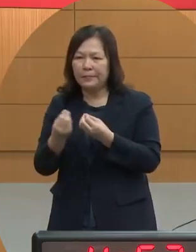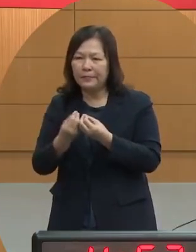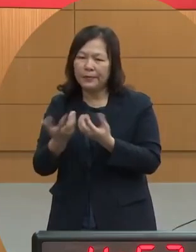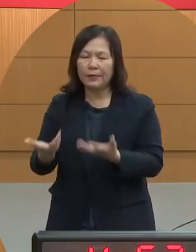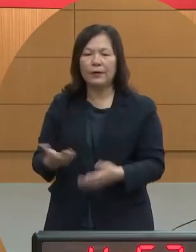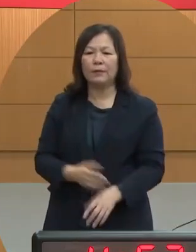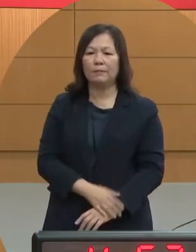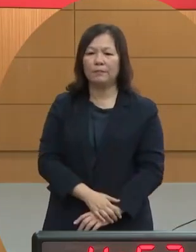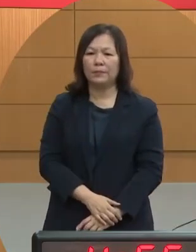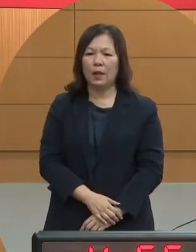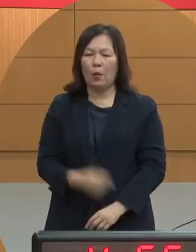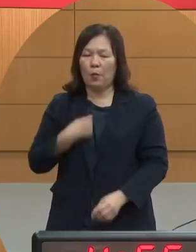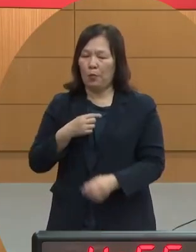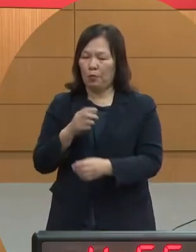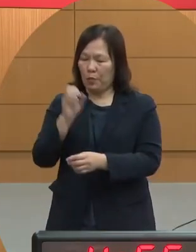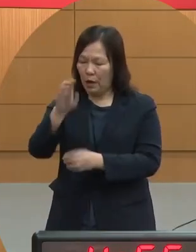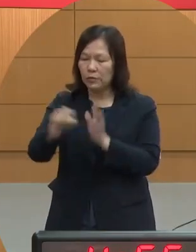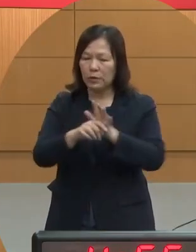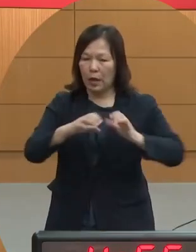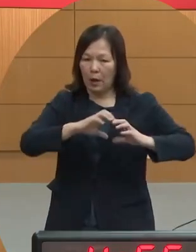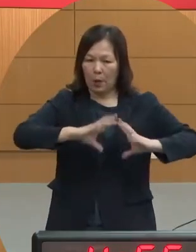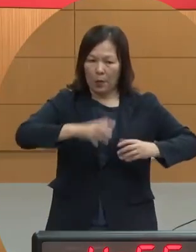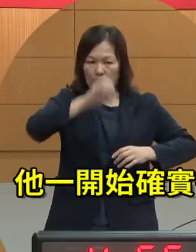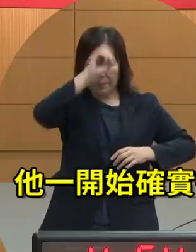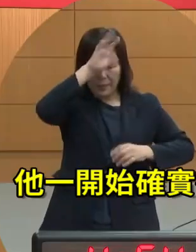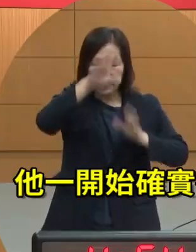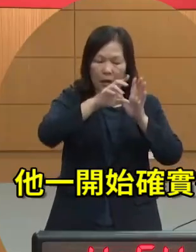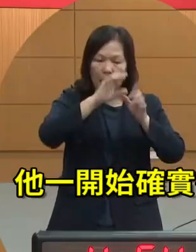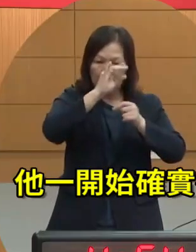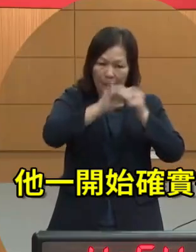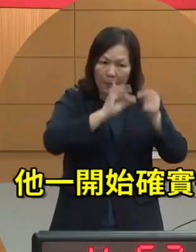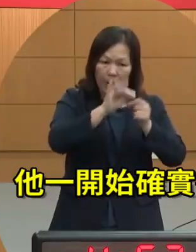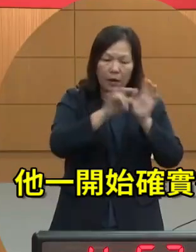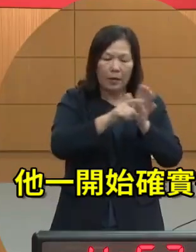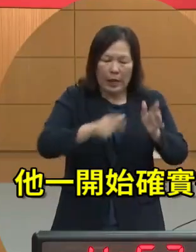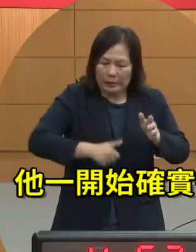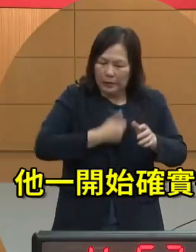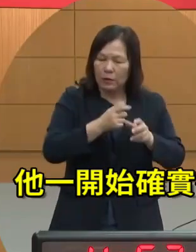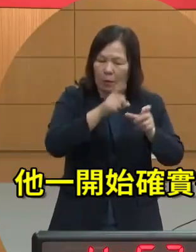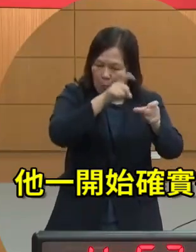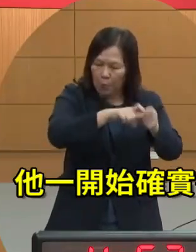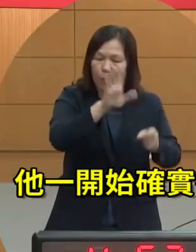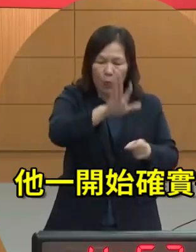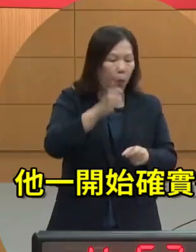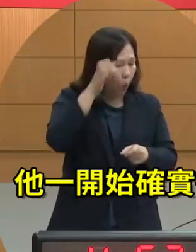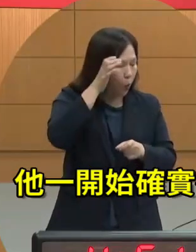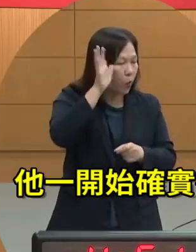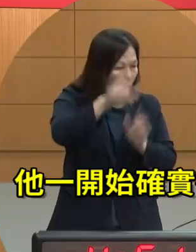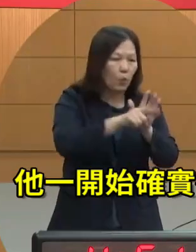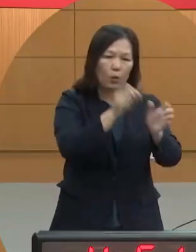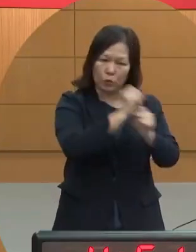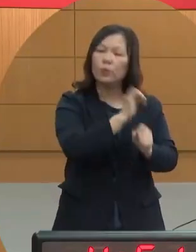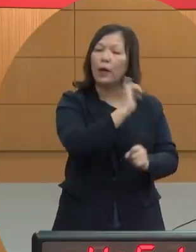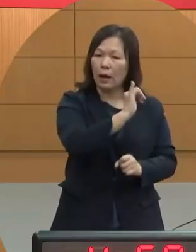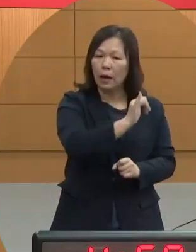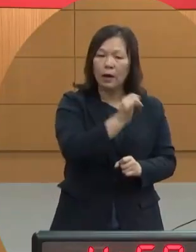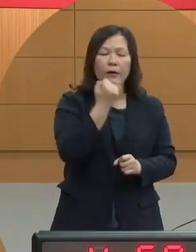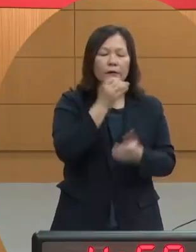我必須要講 國民黨100年 他一開始確實有理念 有能力 所以他做的還不錯 但他後來沒有了